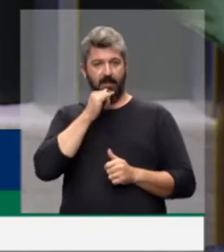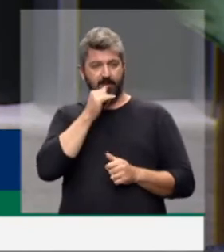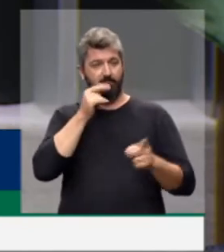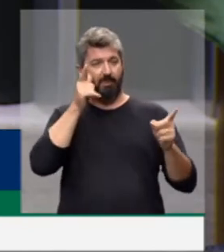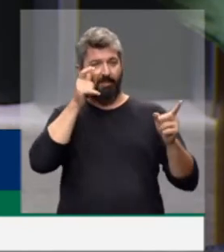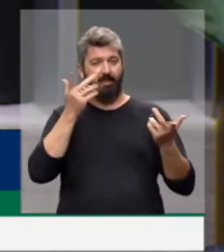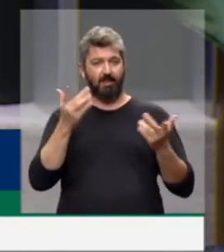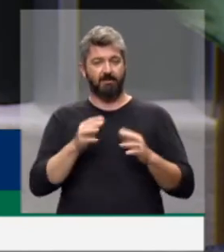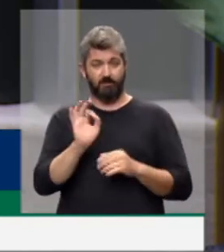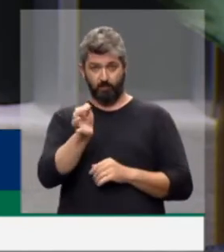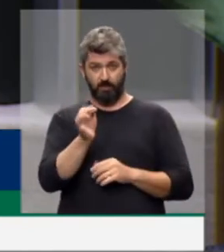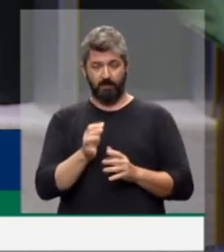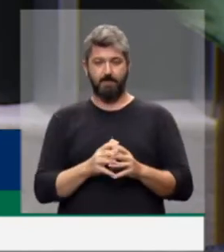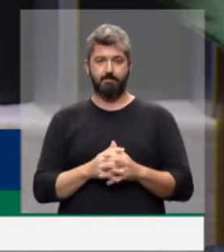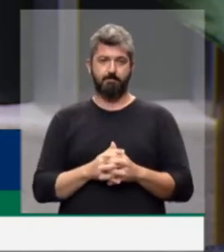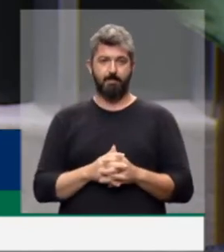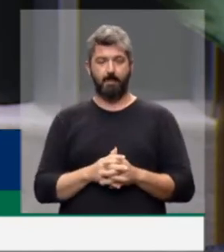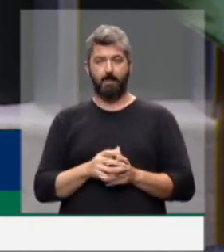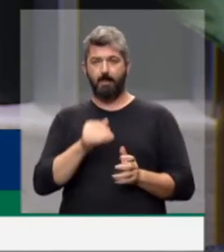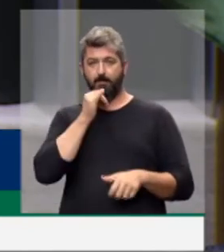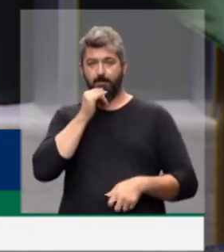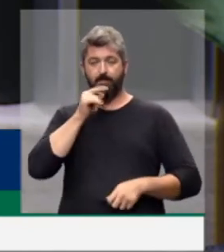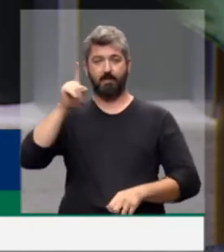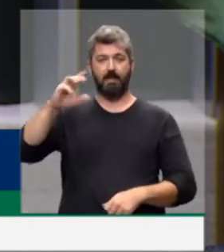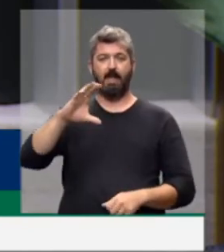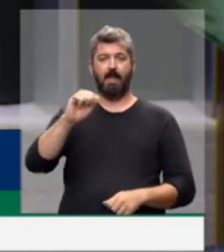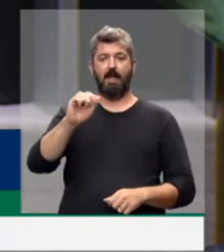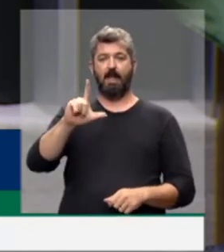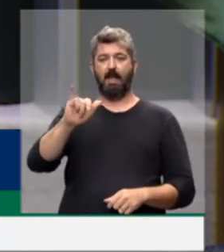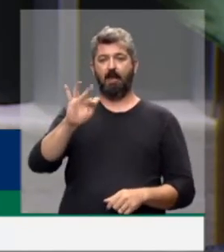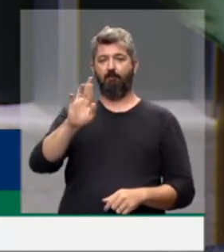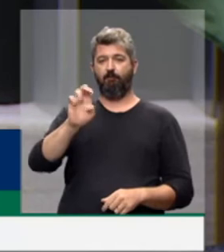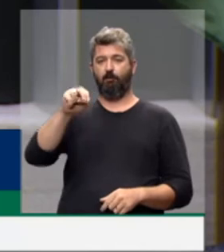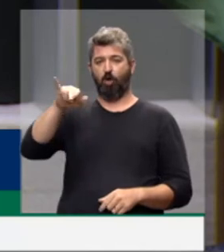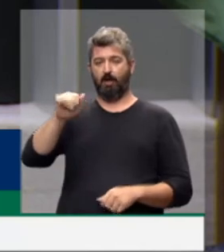VÁRIOS TIPOS DE PREJUÍZO DA SOCIEDADE, ESSA GERAÇÃO DE